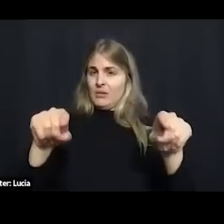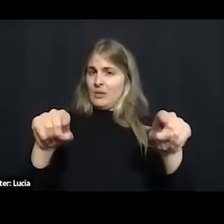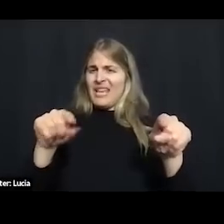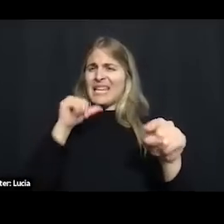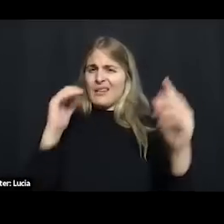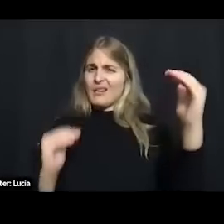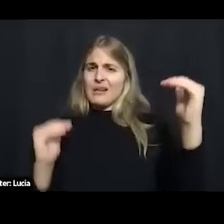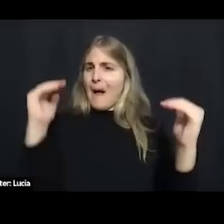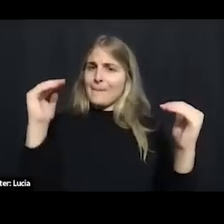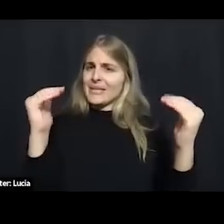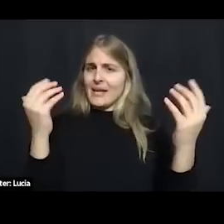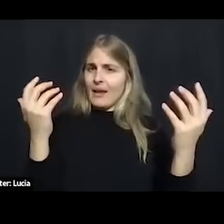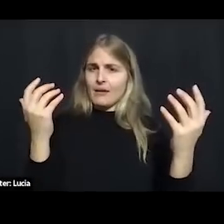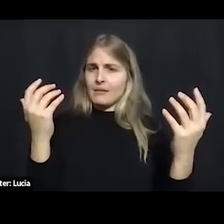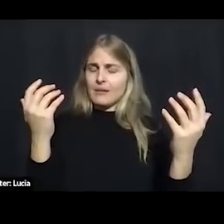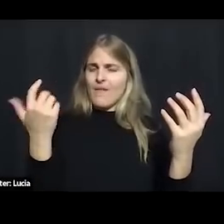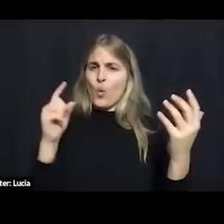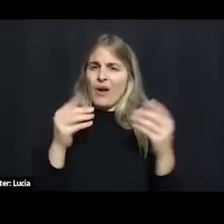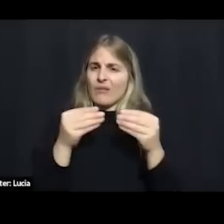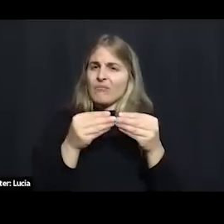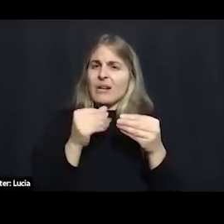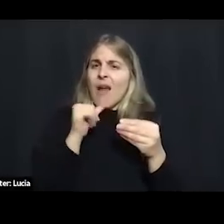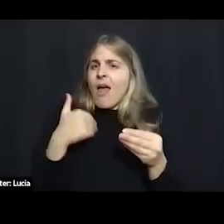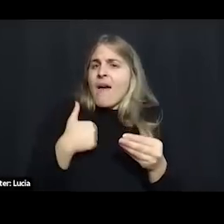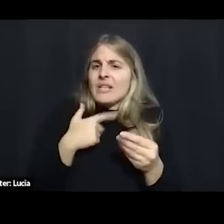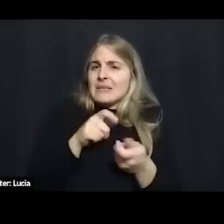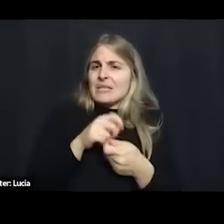de relaciones originales en la mitigación de estos tipos de soledad.